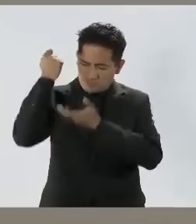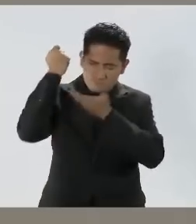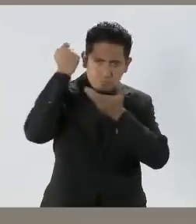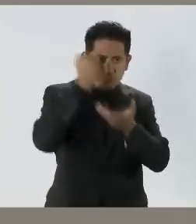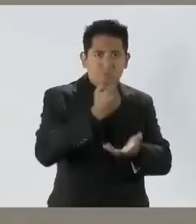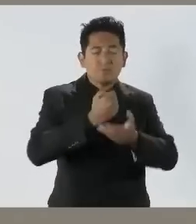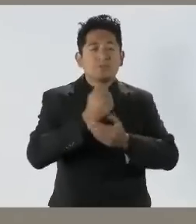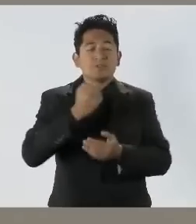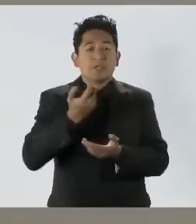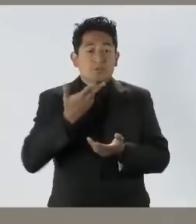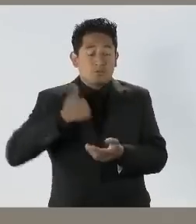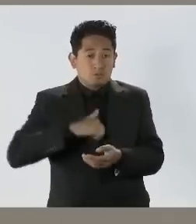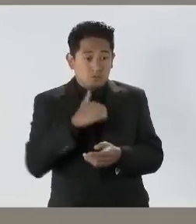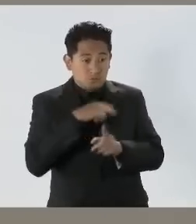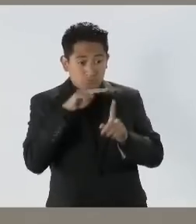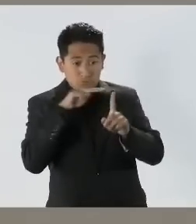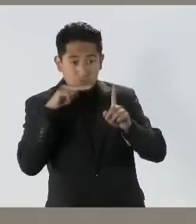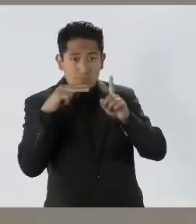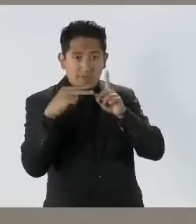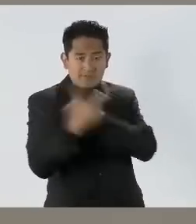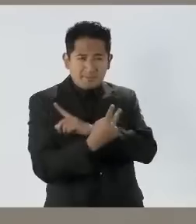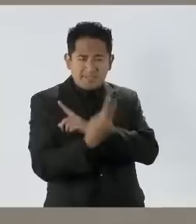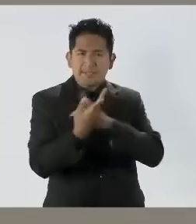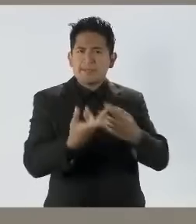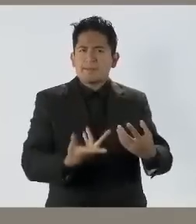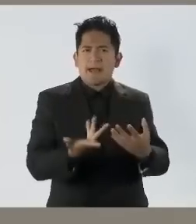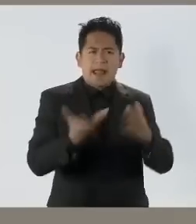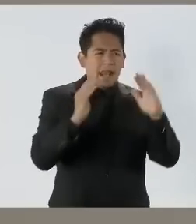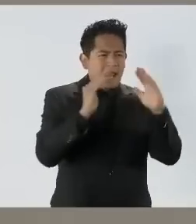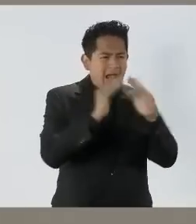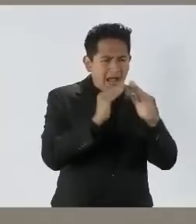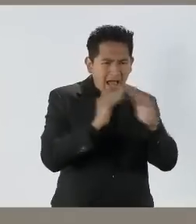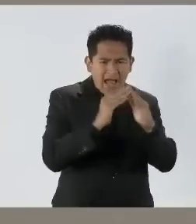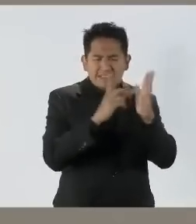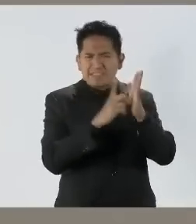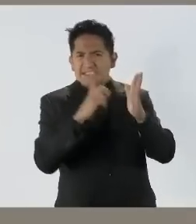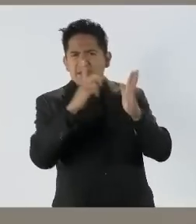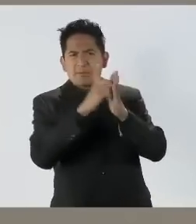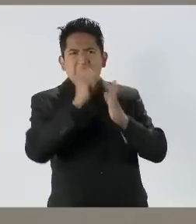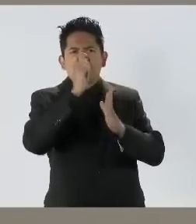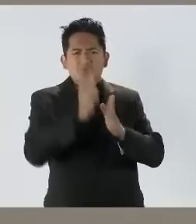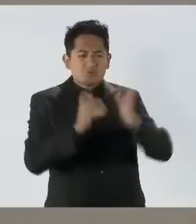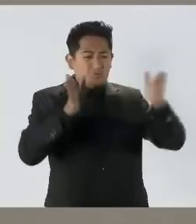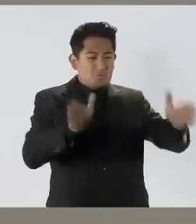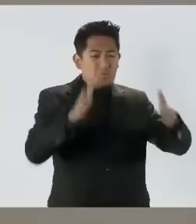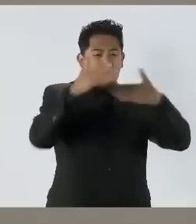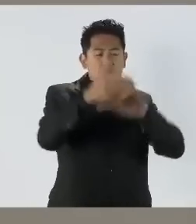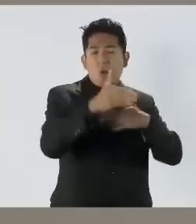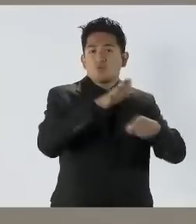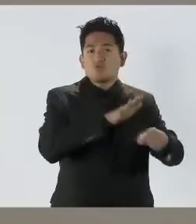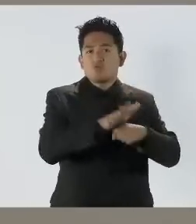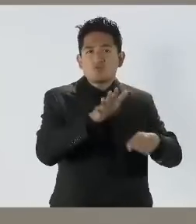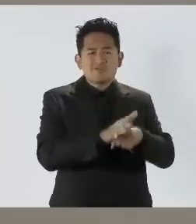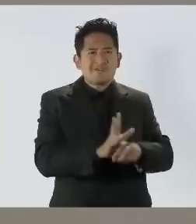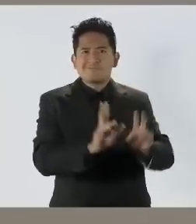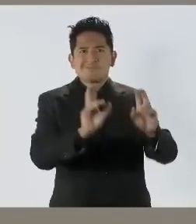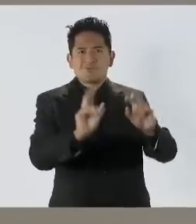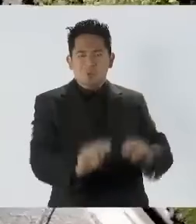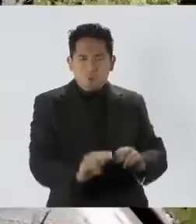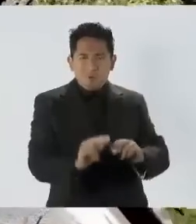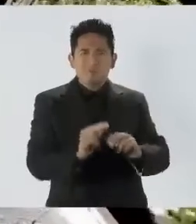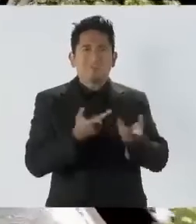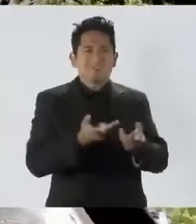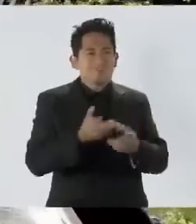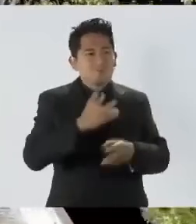vivienda es más que cuatro paredes es el lugar donde la vida y la dignidad se construye Por eso